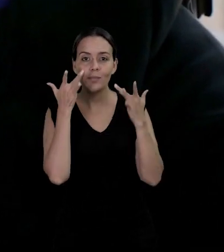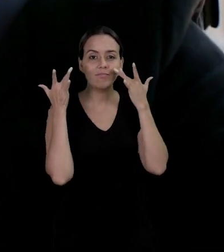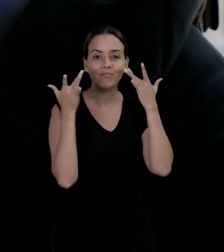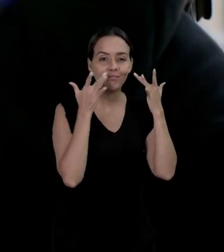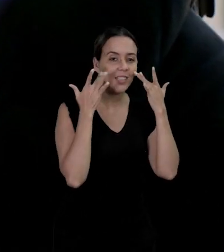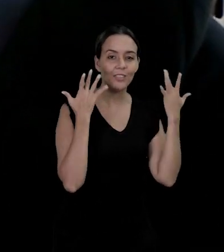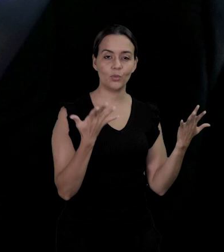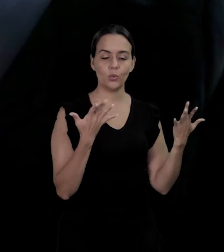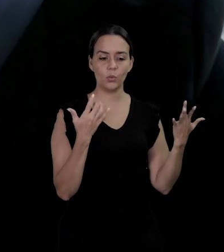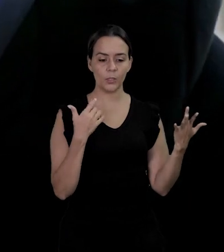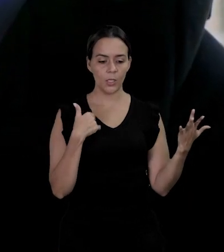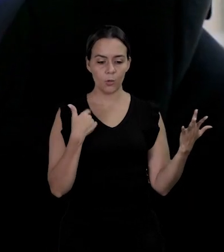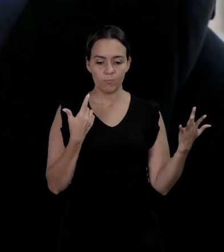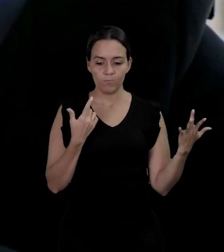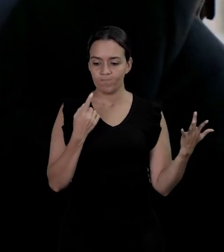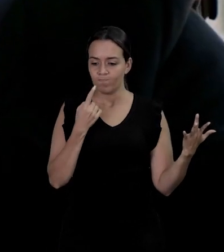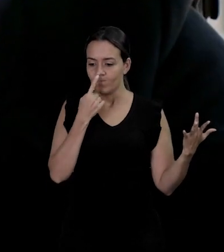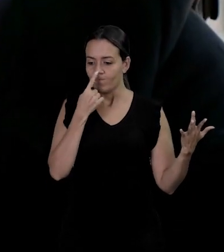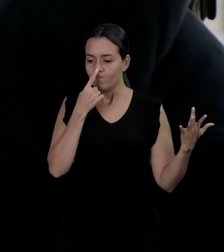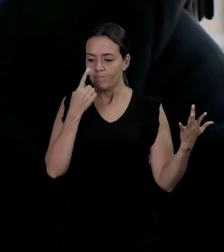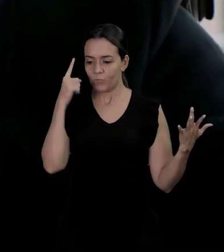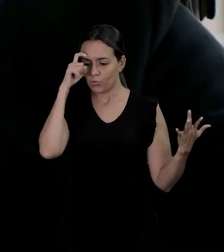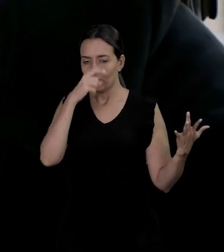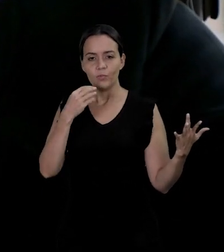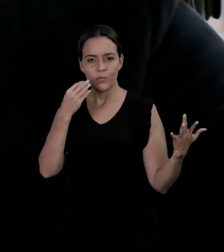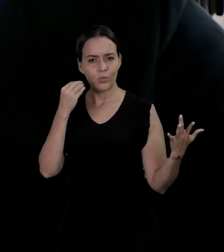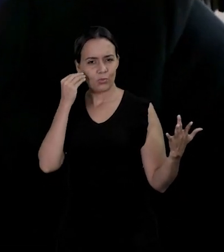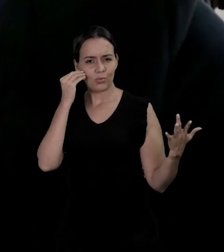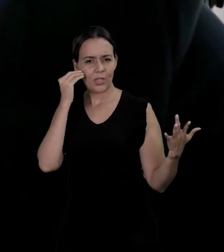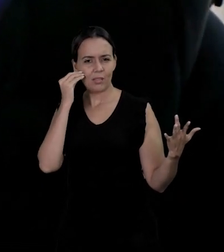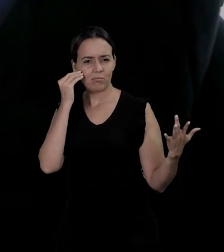coisas que eu não tenho empatia para entender, mas tenho alteridade e sei que é importante.